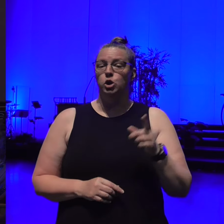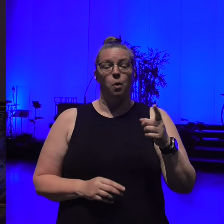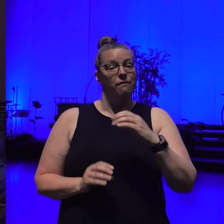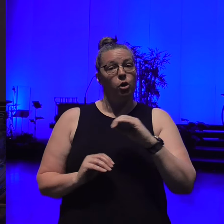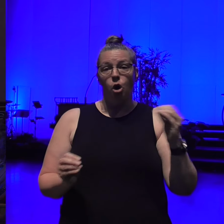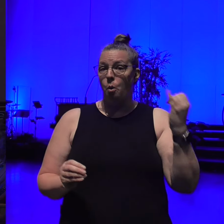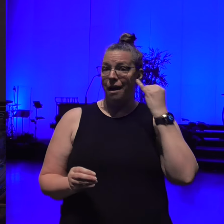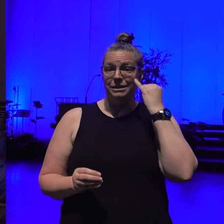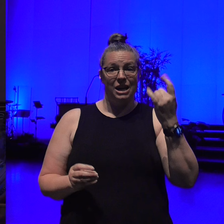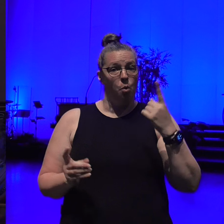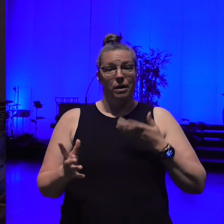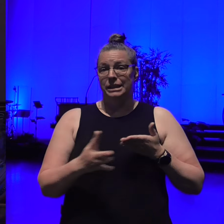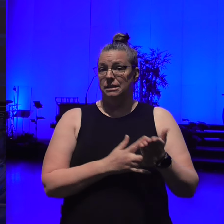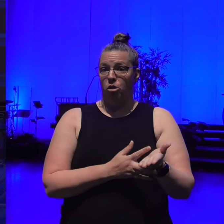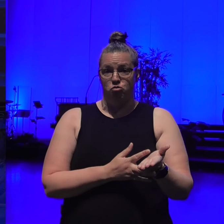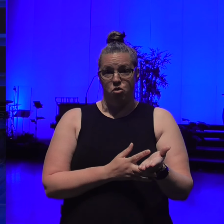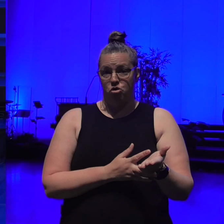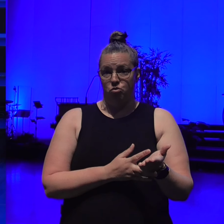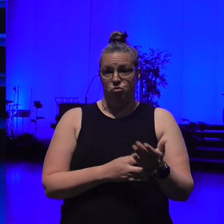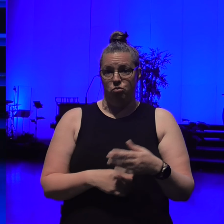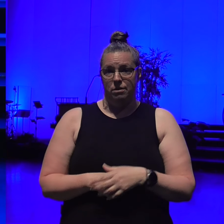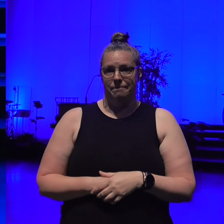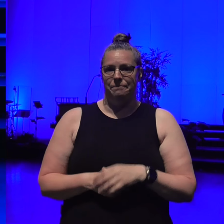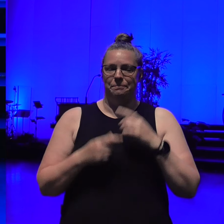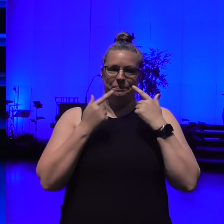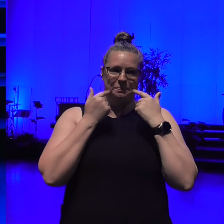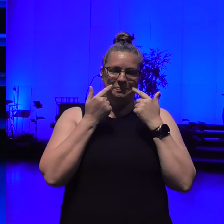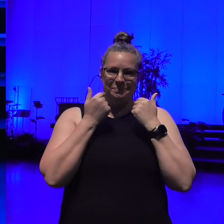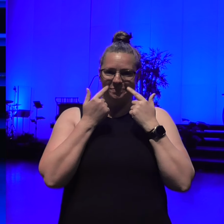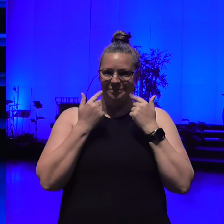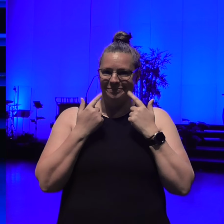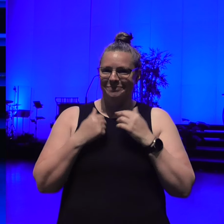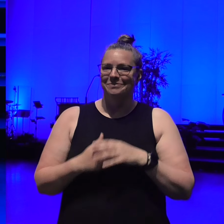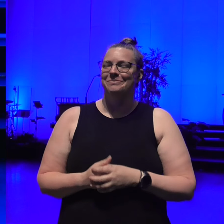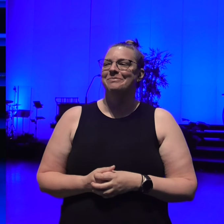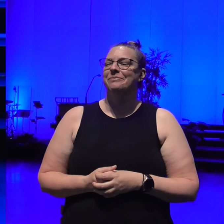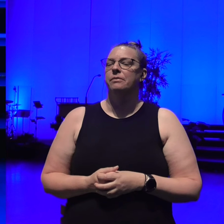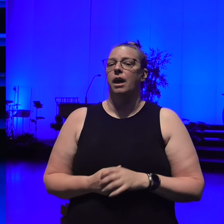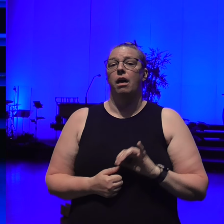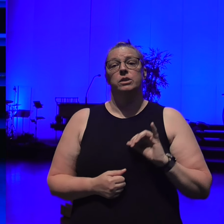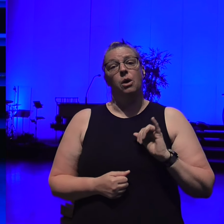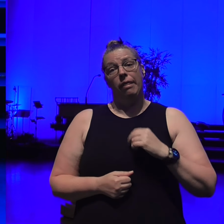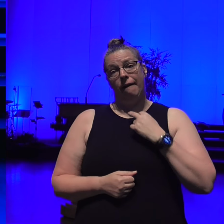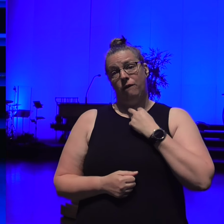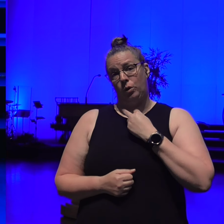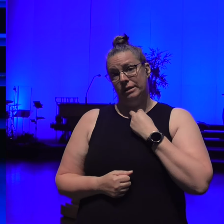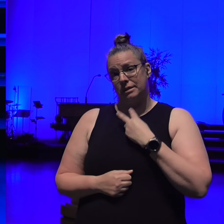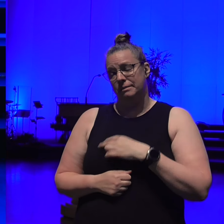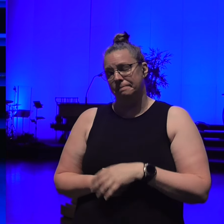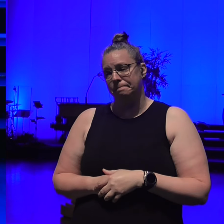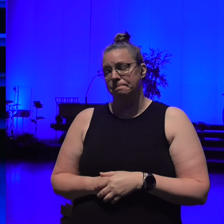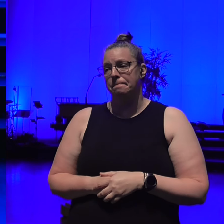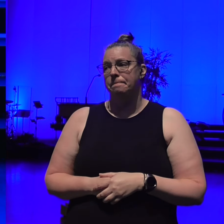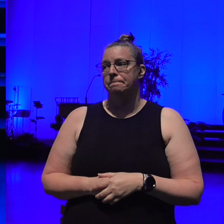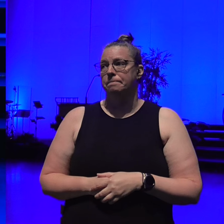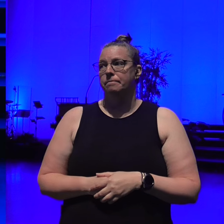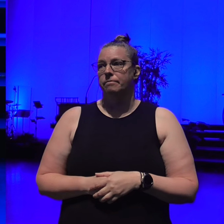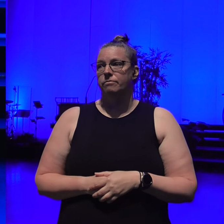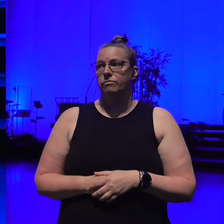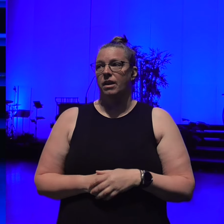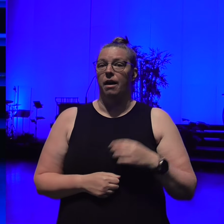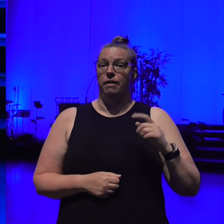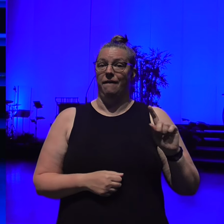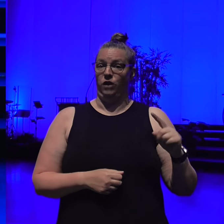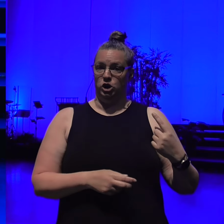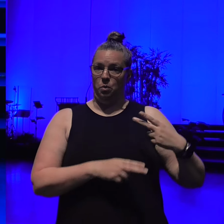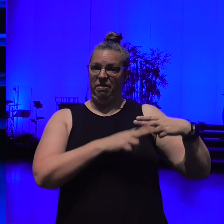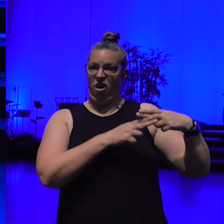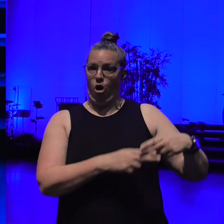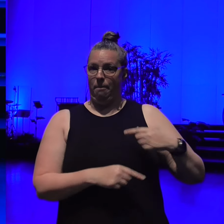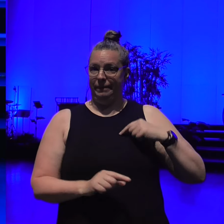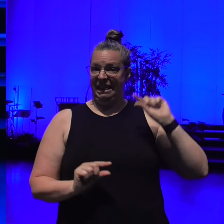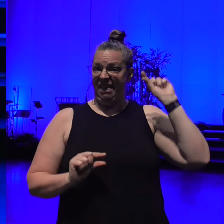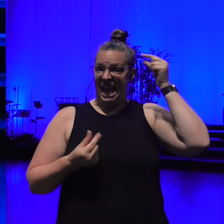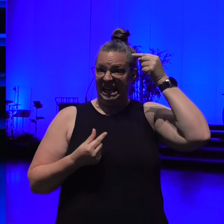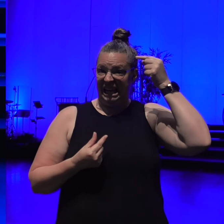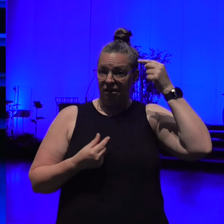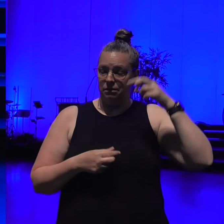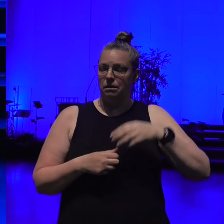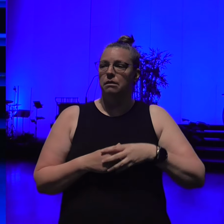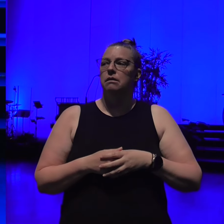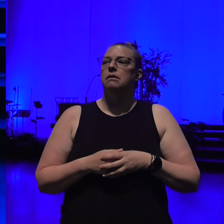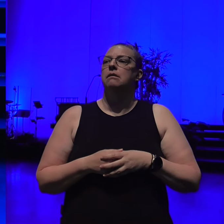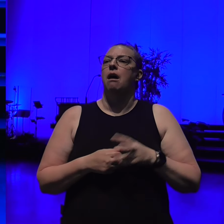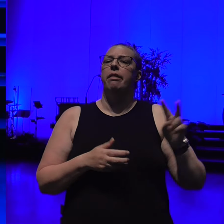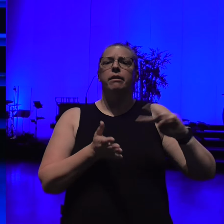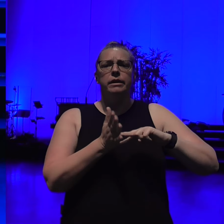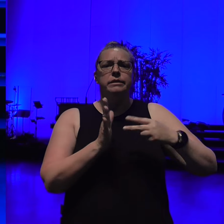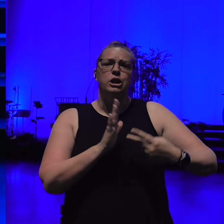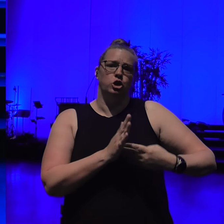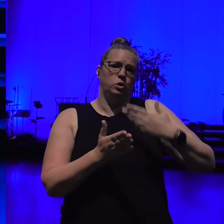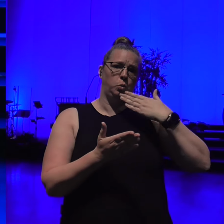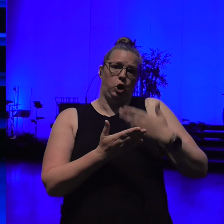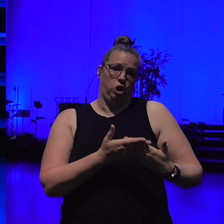". Ahora esta voz que me llama idiota sus intenciones son buenas